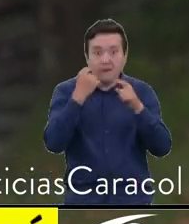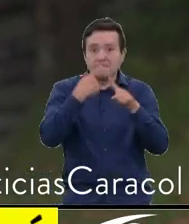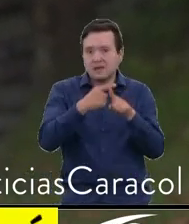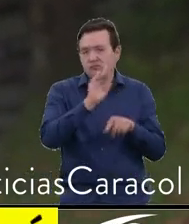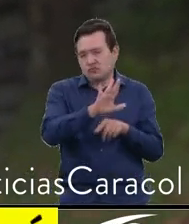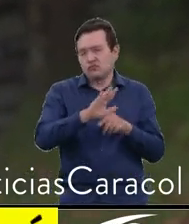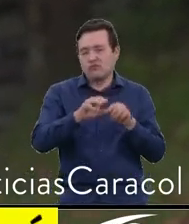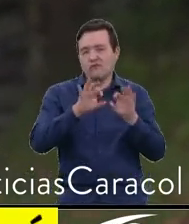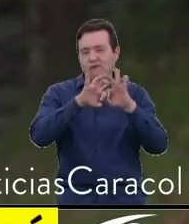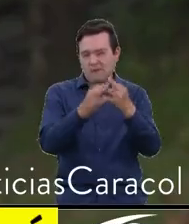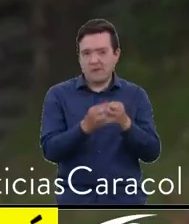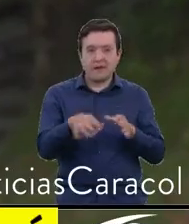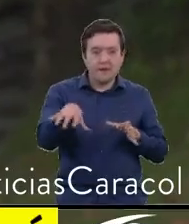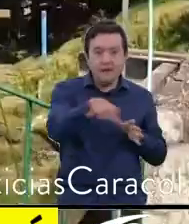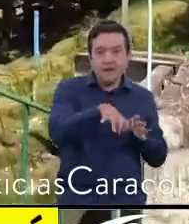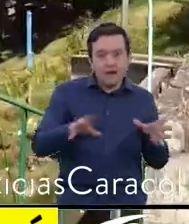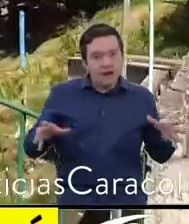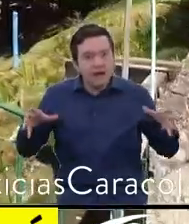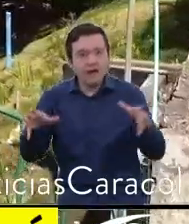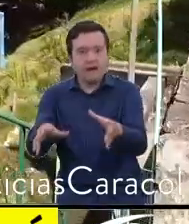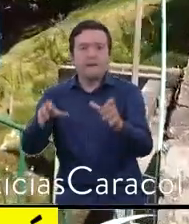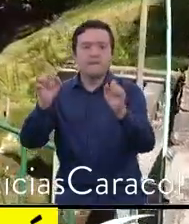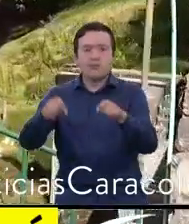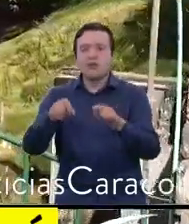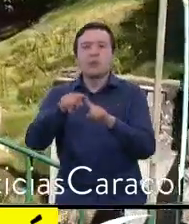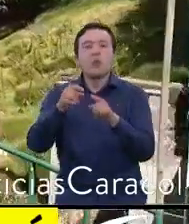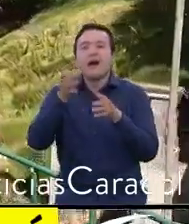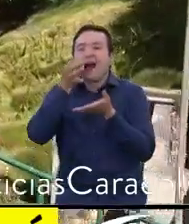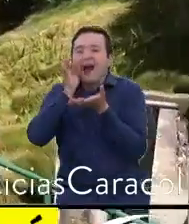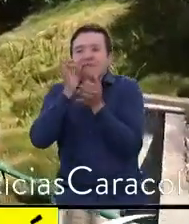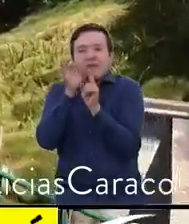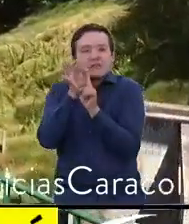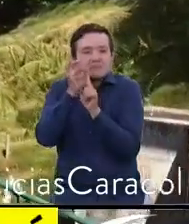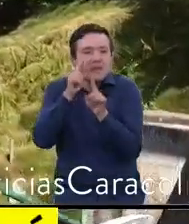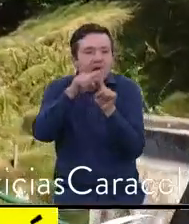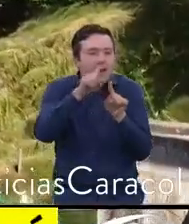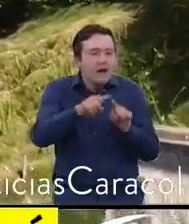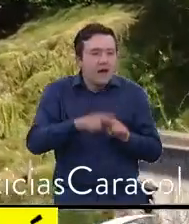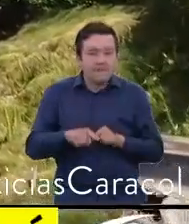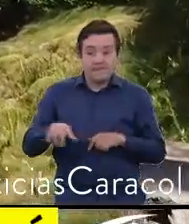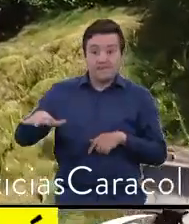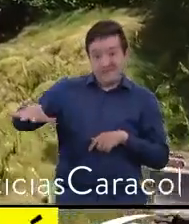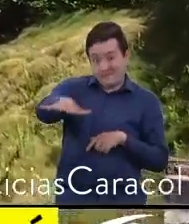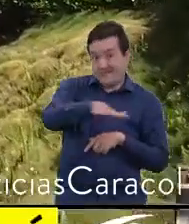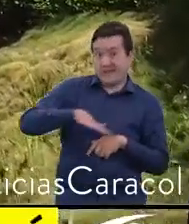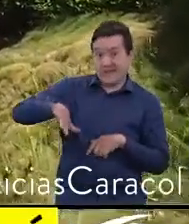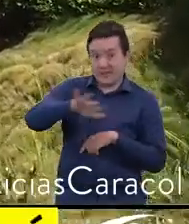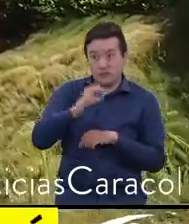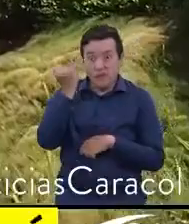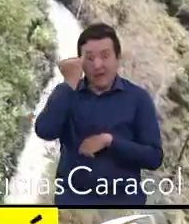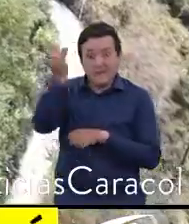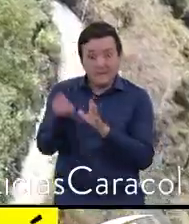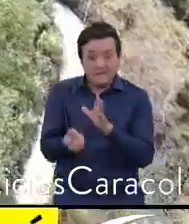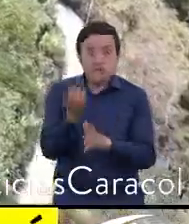vivienda en el terreno para 12 excombatientes y sus familias. es una finca completa, dotada totalmente en el que se